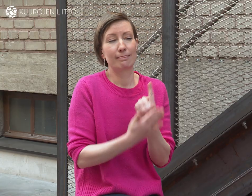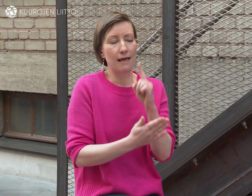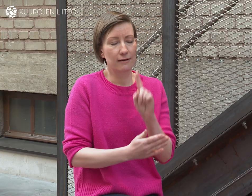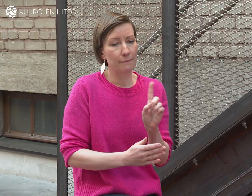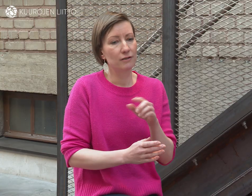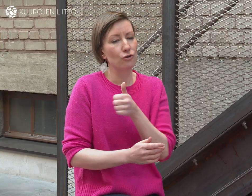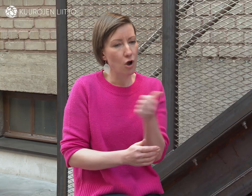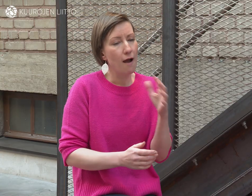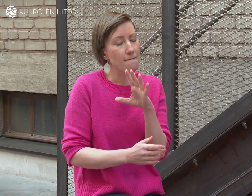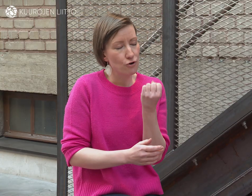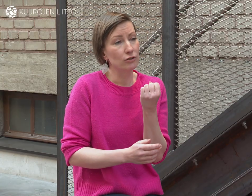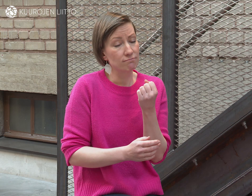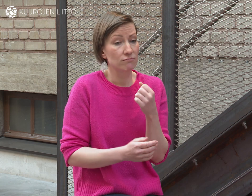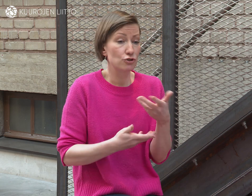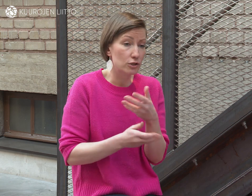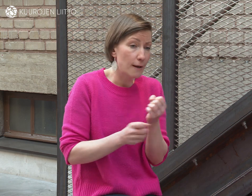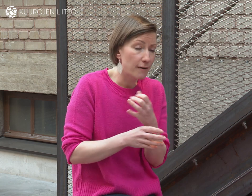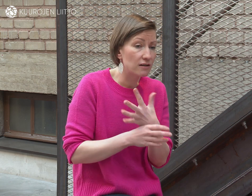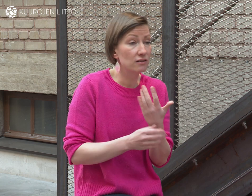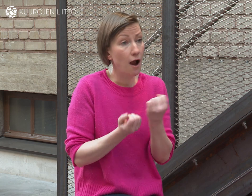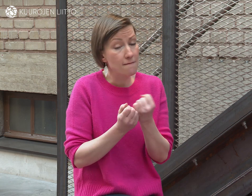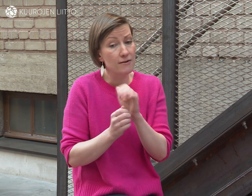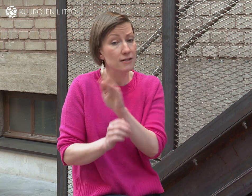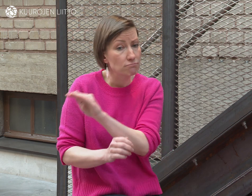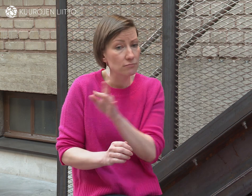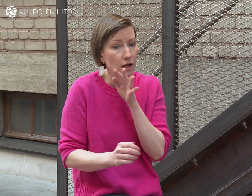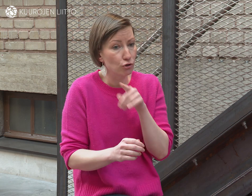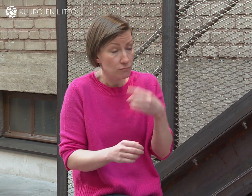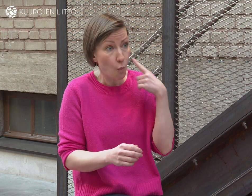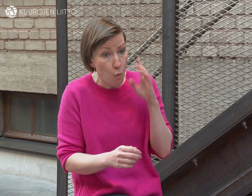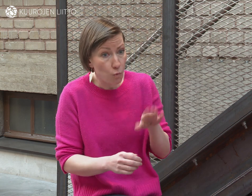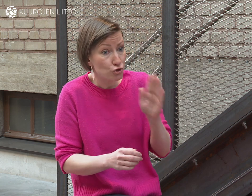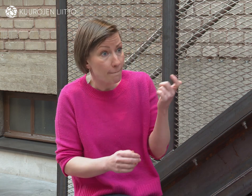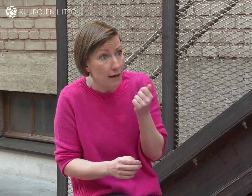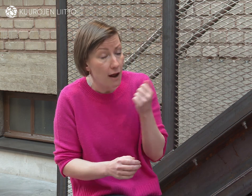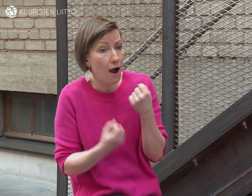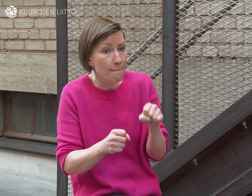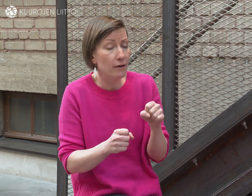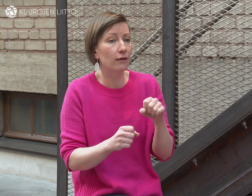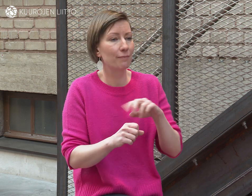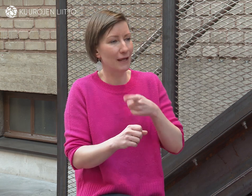Tärkeää olisi, että jokainen jakaisi nyt tietoa StopKela-kampanjasta somessa ja kavereille.